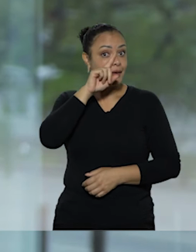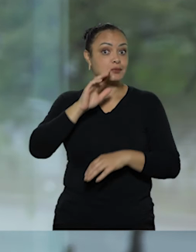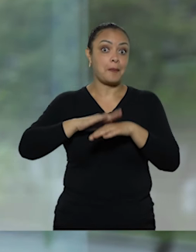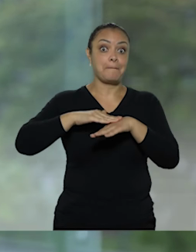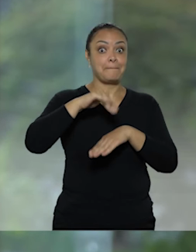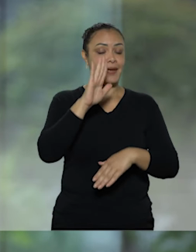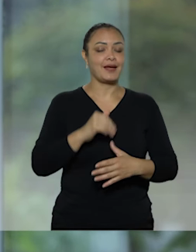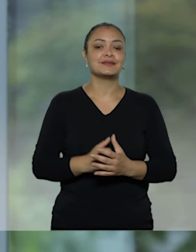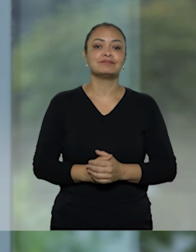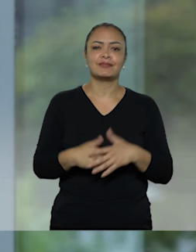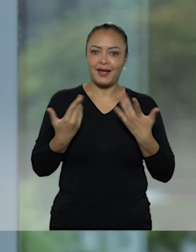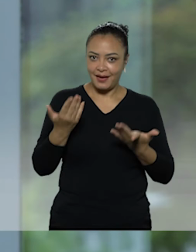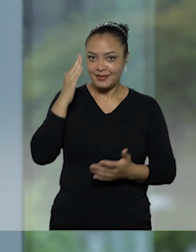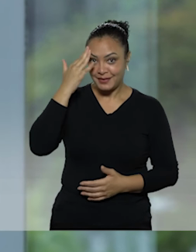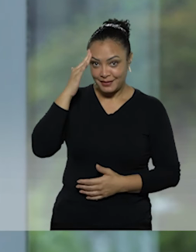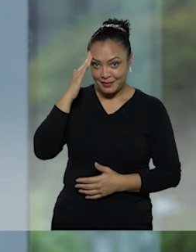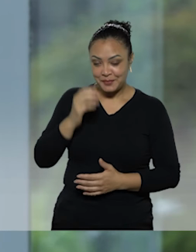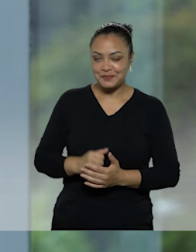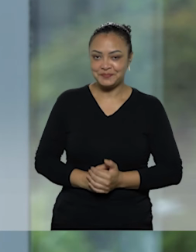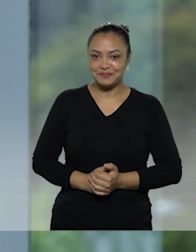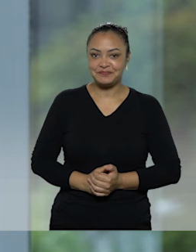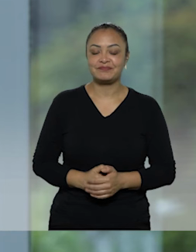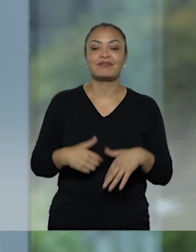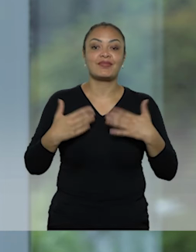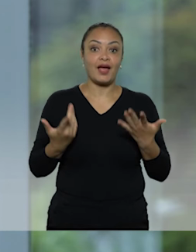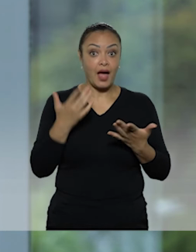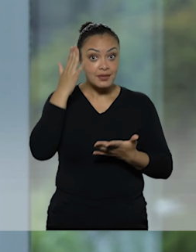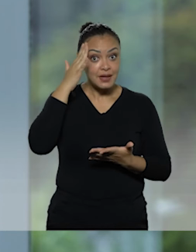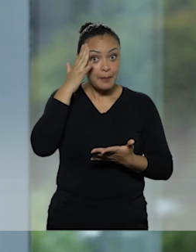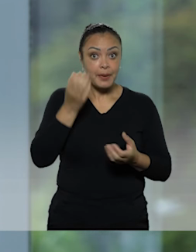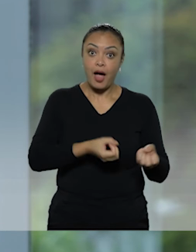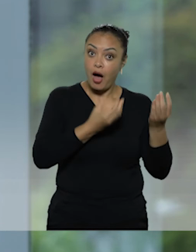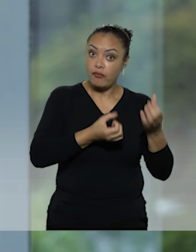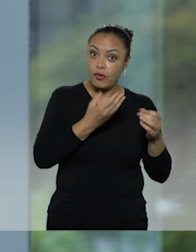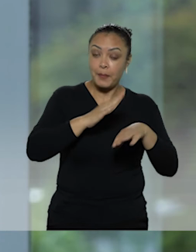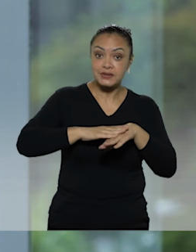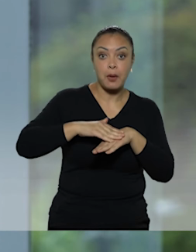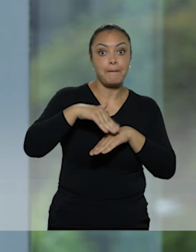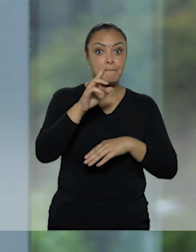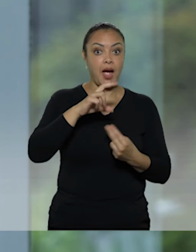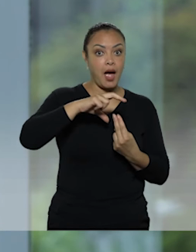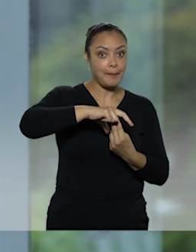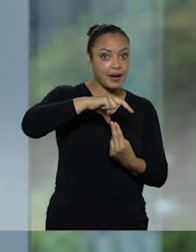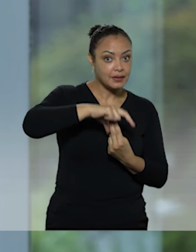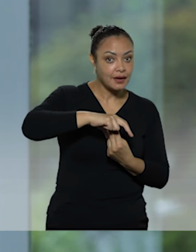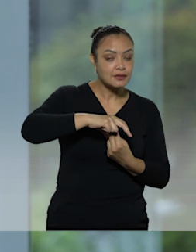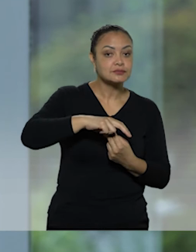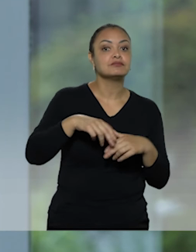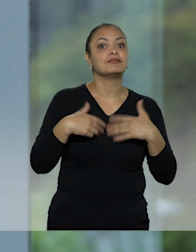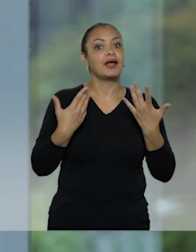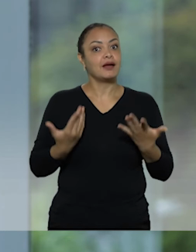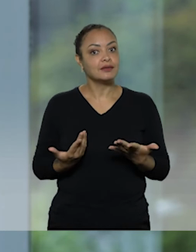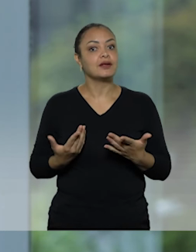Ficou mais fácil de entender o que é um fundo high grade? Quer saber mais informações sobre os fundos da Bradesco Asset?